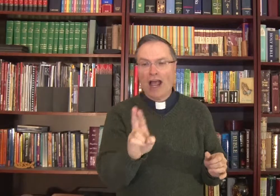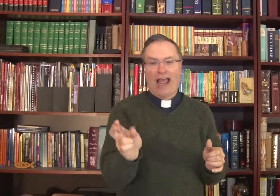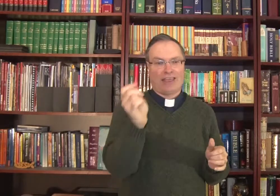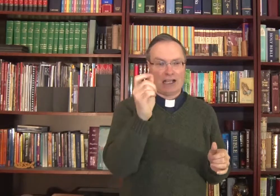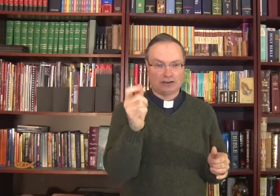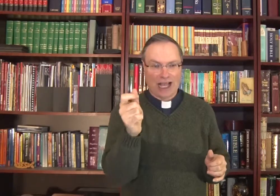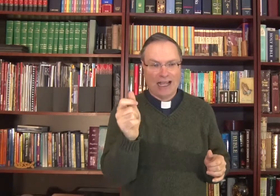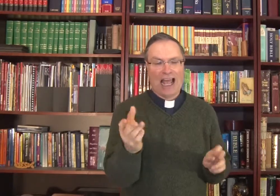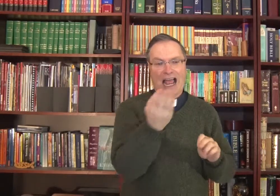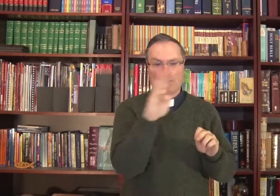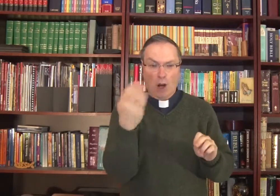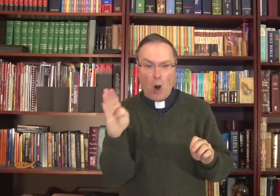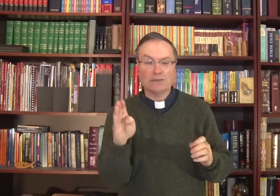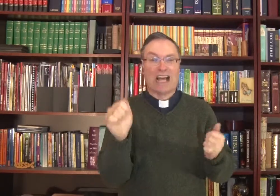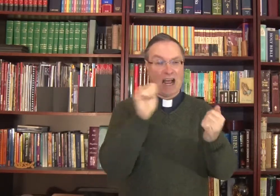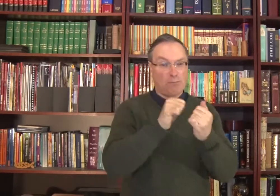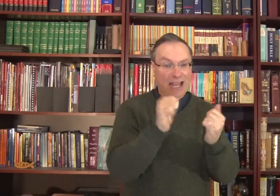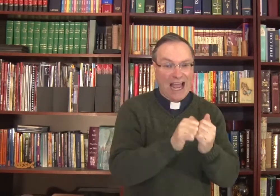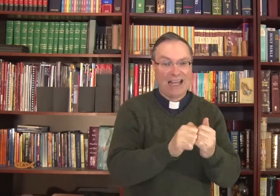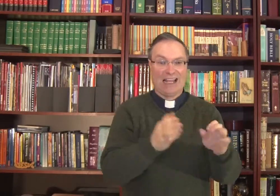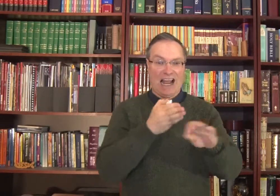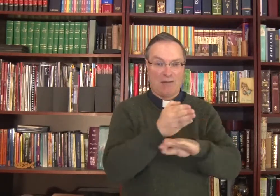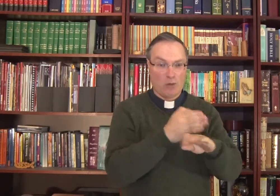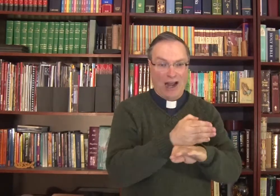en argent, en bronze, en pierre et en bois